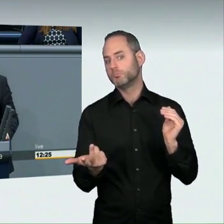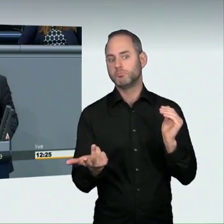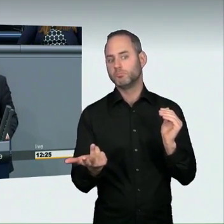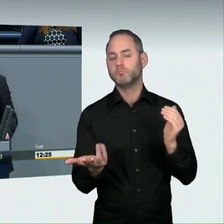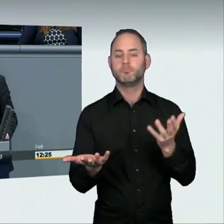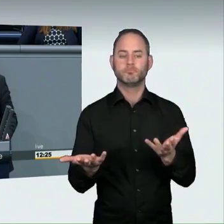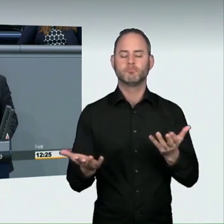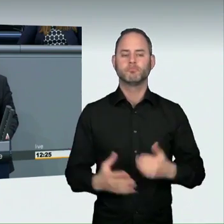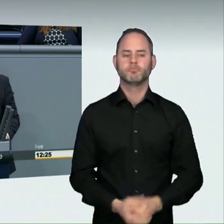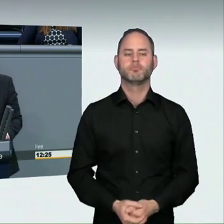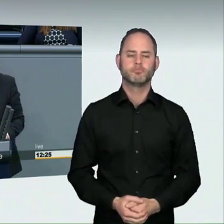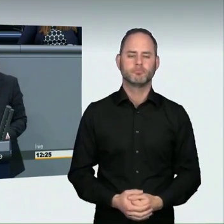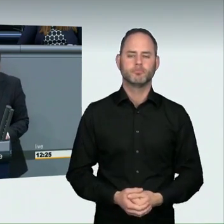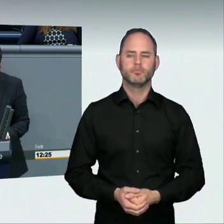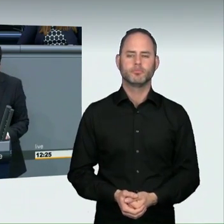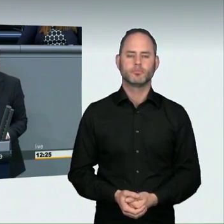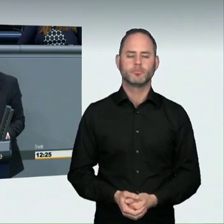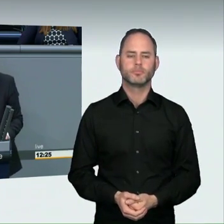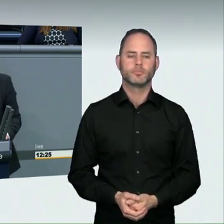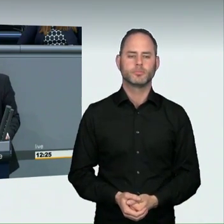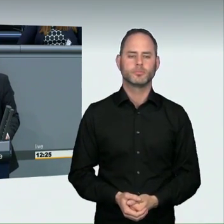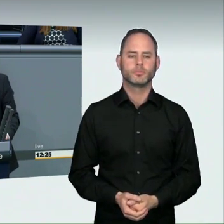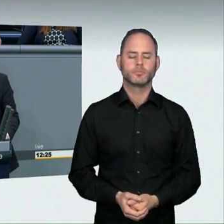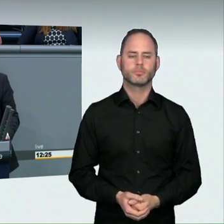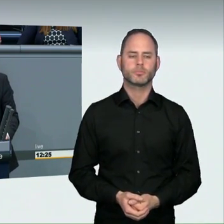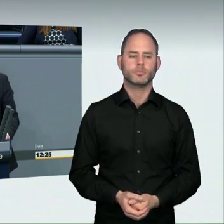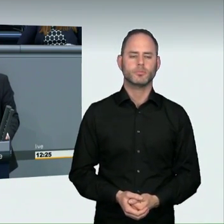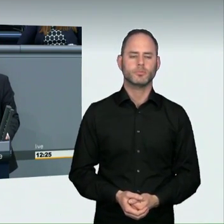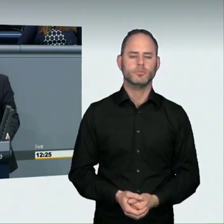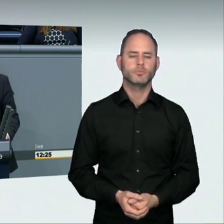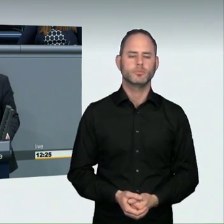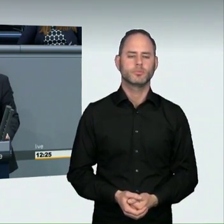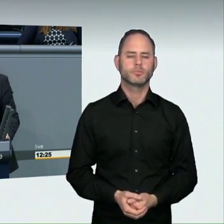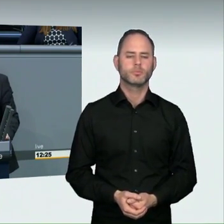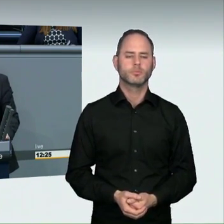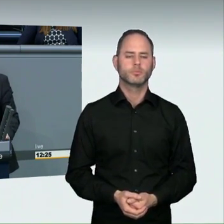Sie haben nun die Chance, die größten Schnitzer aus der Mietrechtsnovelle herauszunehmen. Ich glaube nicht mehr an